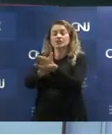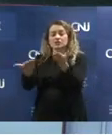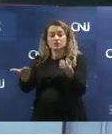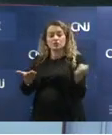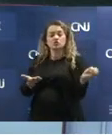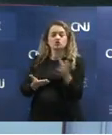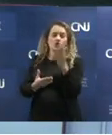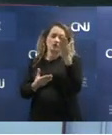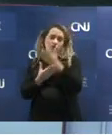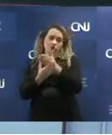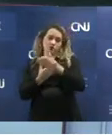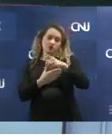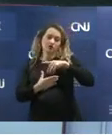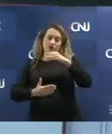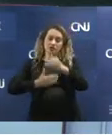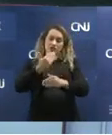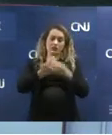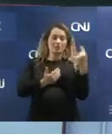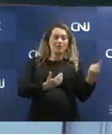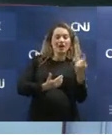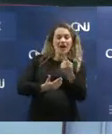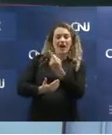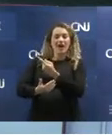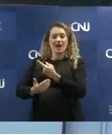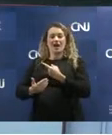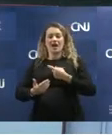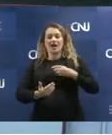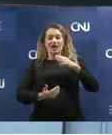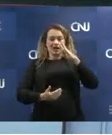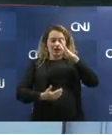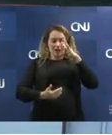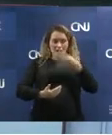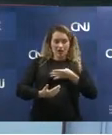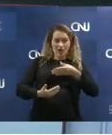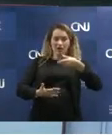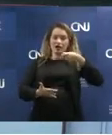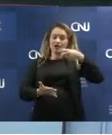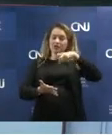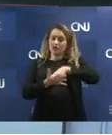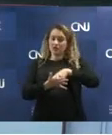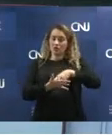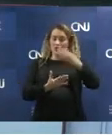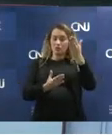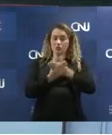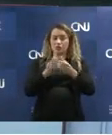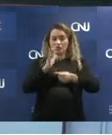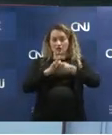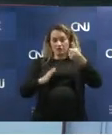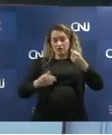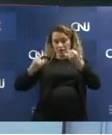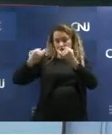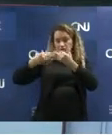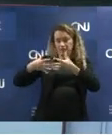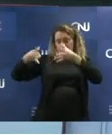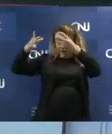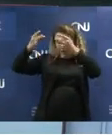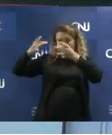para cada condenação e o seu pensamento a um processo principal põe em xeque a clareza e o gerenciamento das diversas